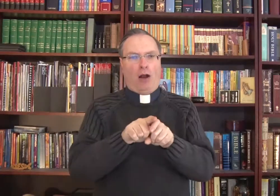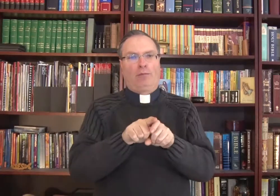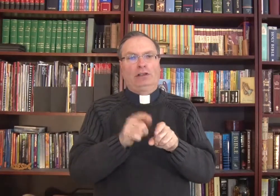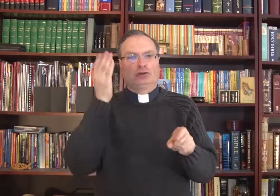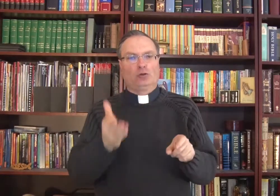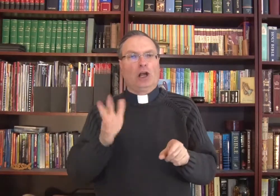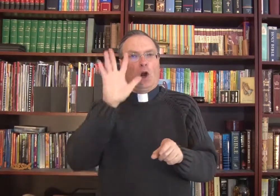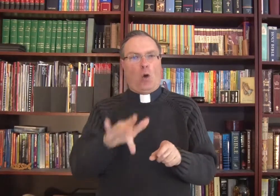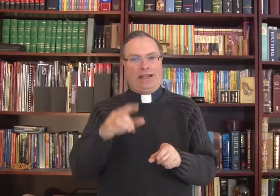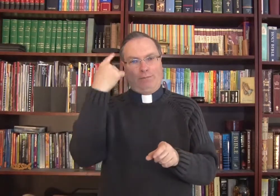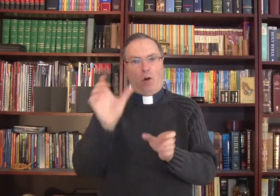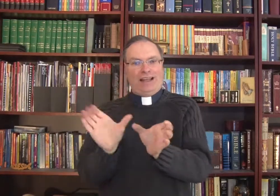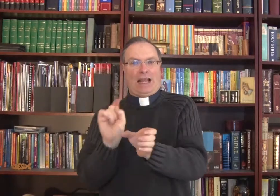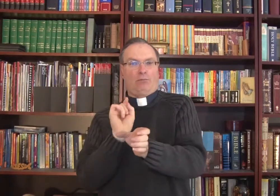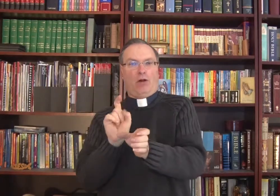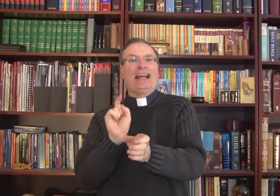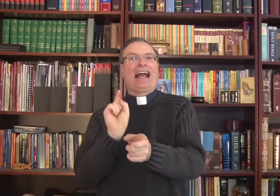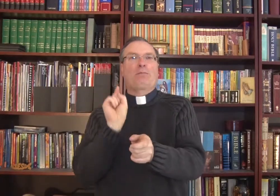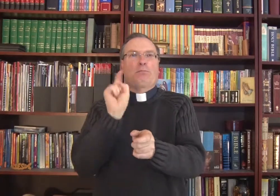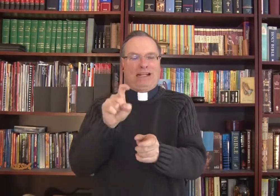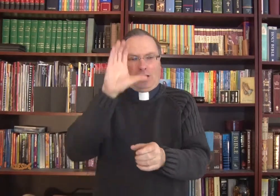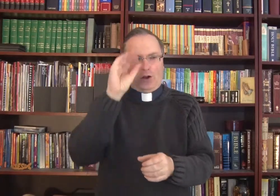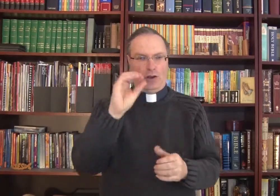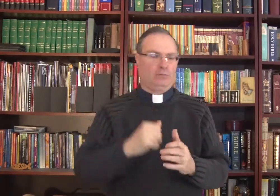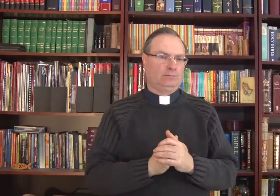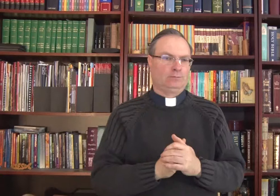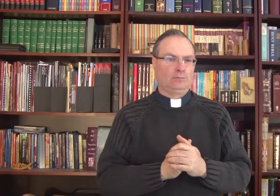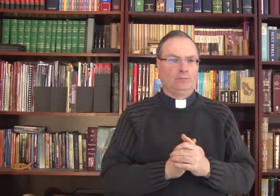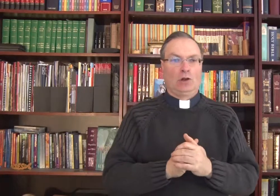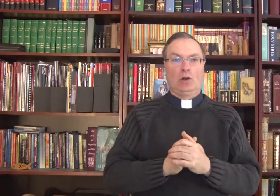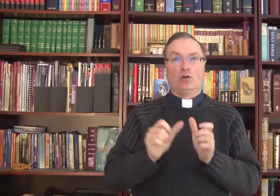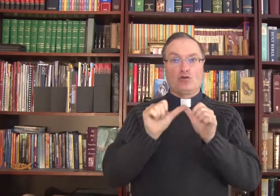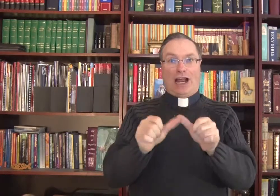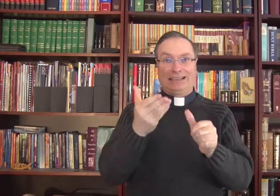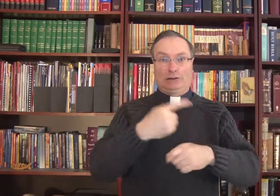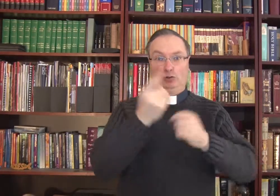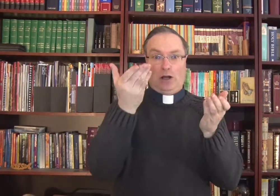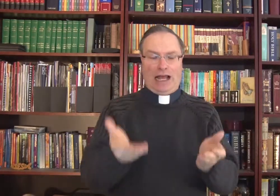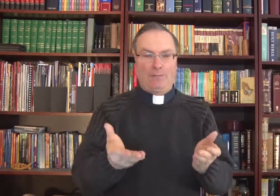celui causé par le scorpion quand il pique un homme. Durant ces jours-là,